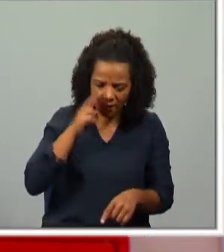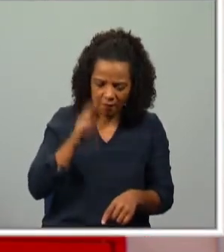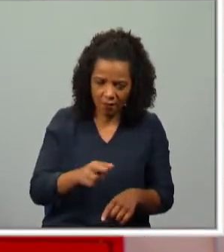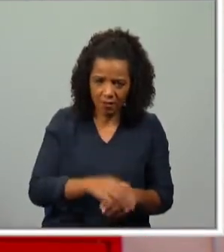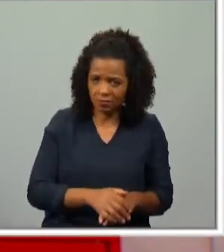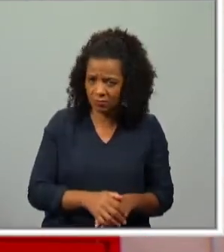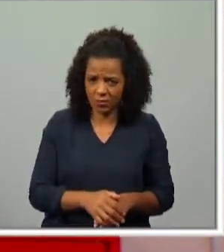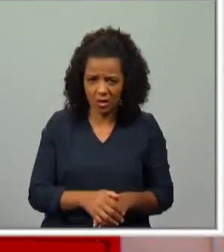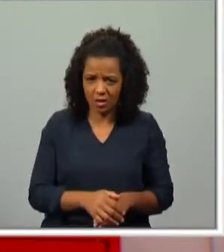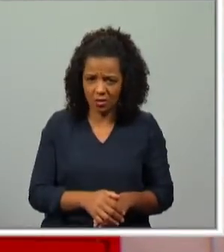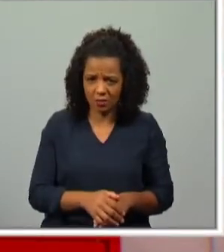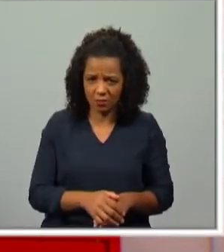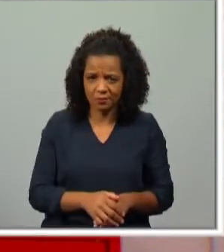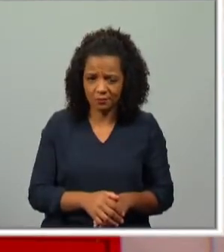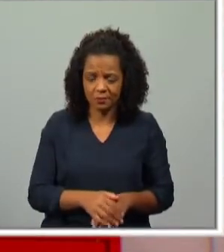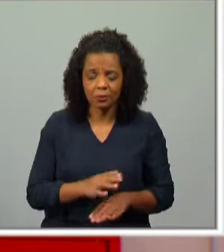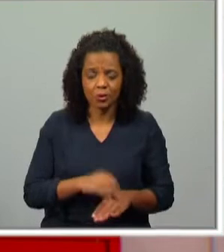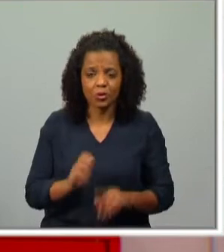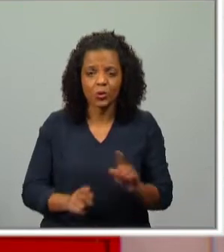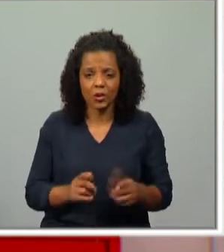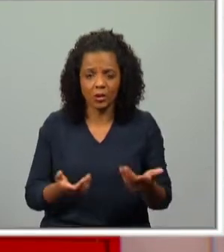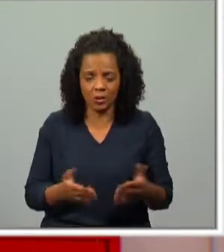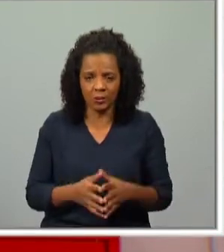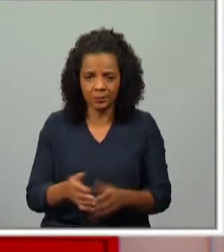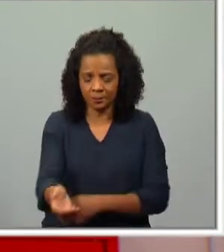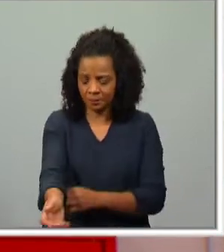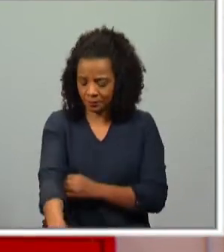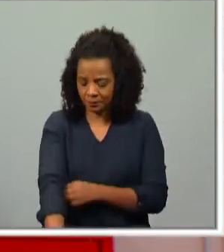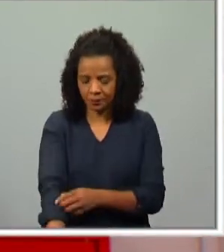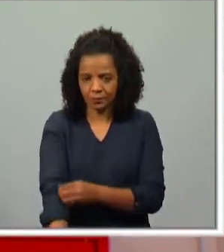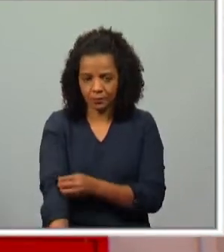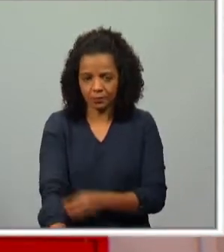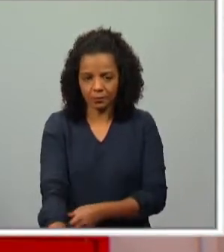calhar não uma razão muito mais prosaica e muito mais natural a lei da 方便不是一個平淡無奇的理由更自然的法則